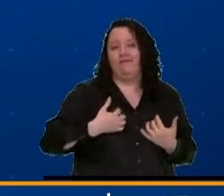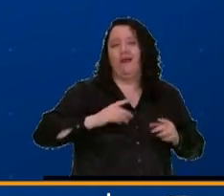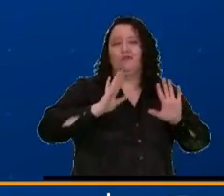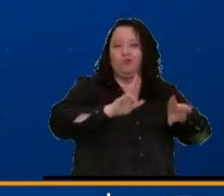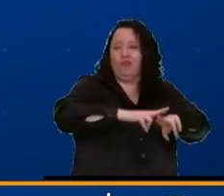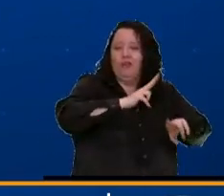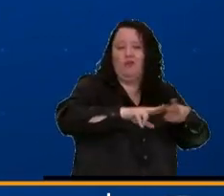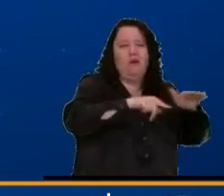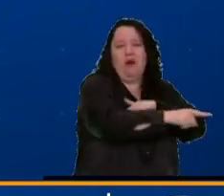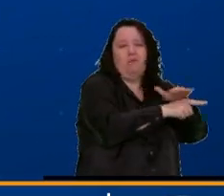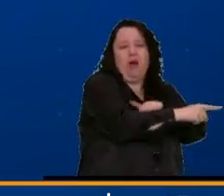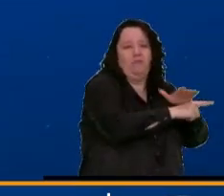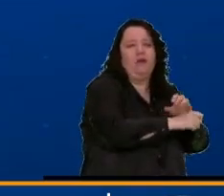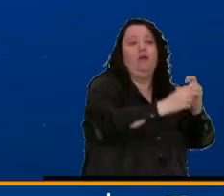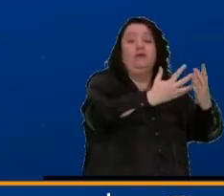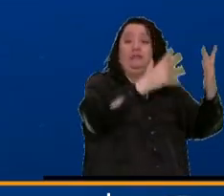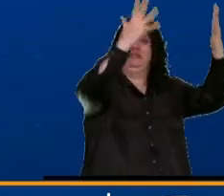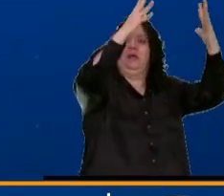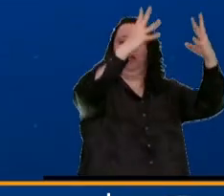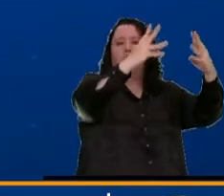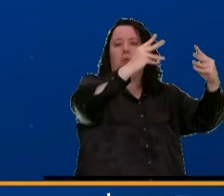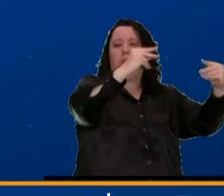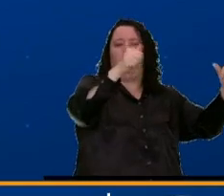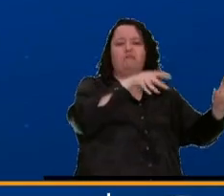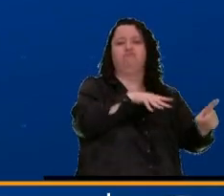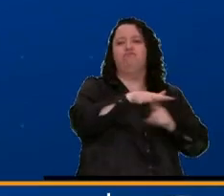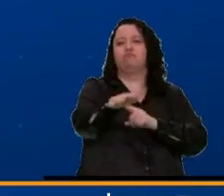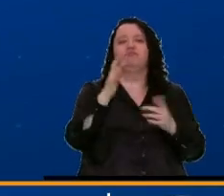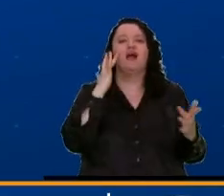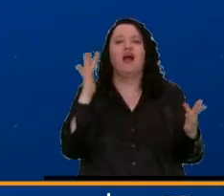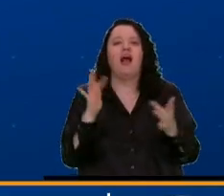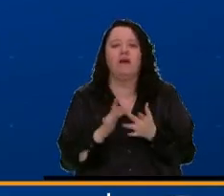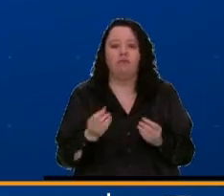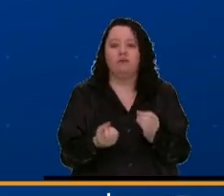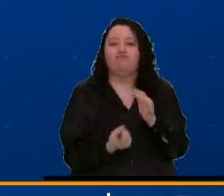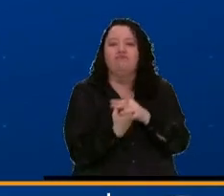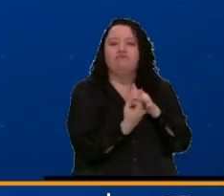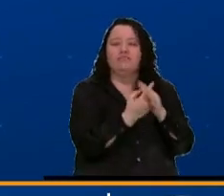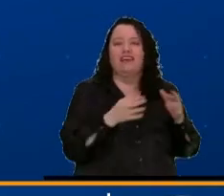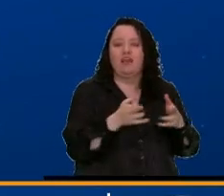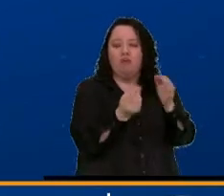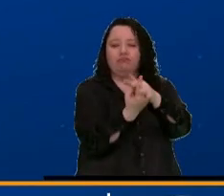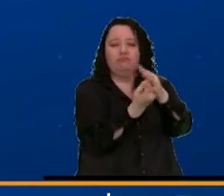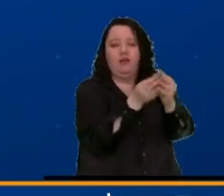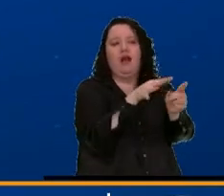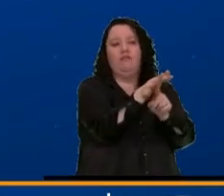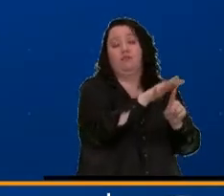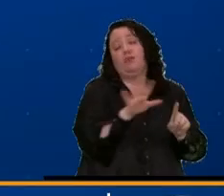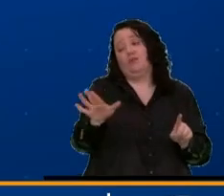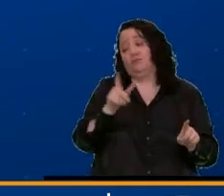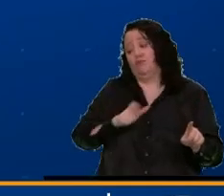en medio de la tragedia ambiental que los))) lanzó a decenas de especies de fauna